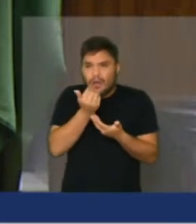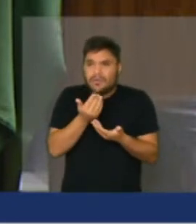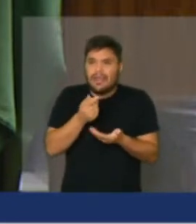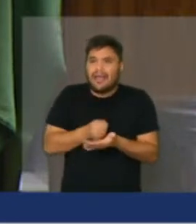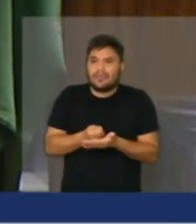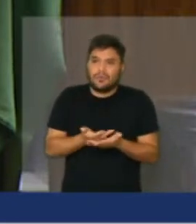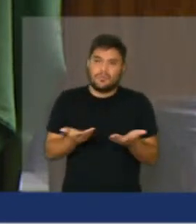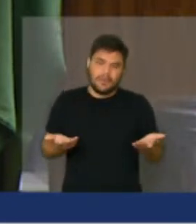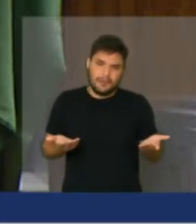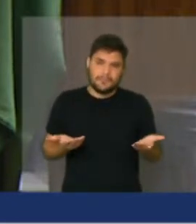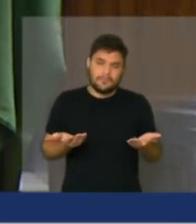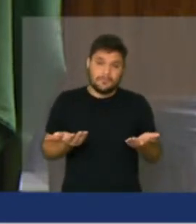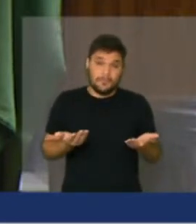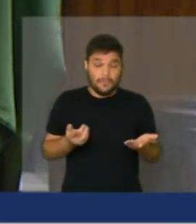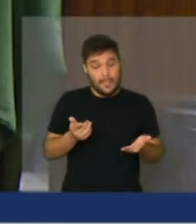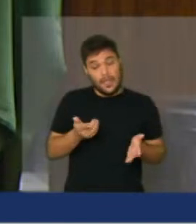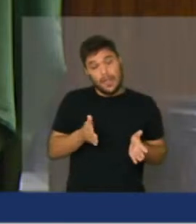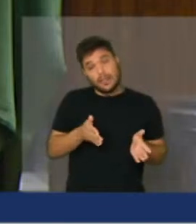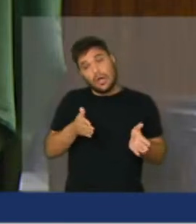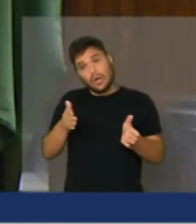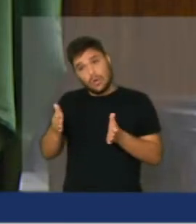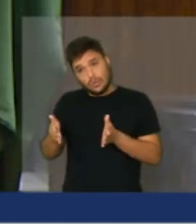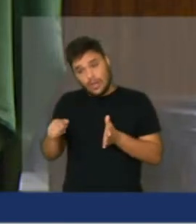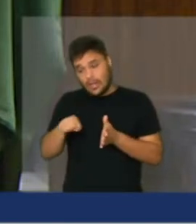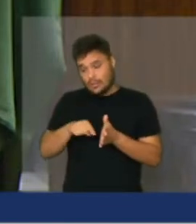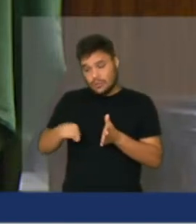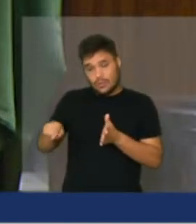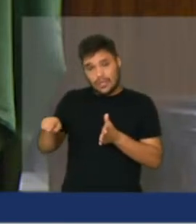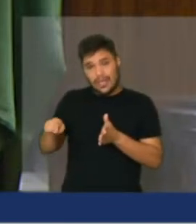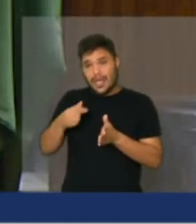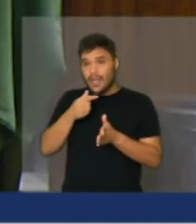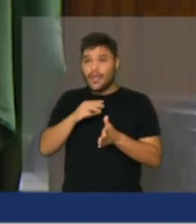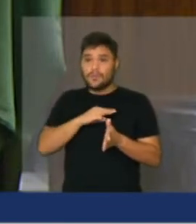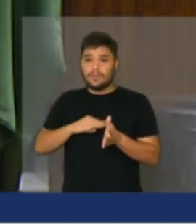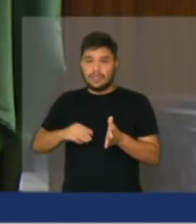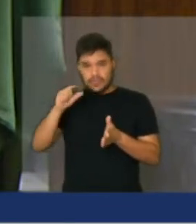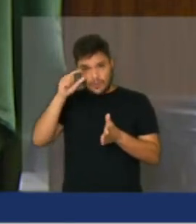QUE O POVO É OBRIGADO A COMER. DO OUTRO LADO, NA OUTRA